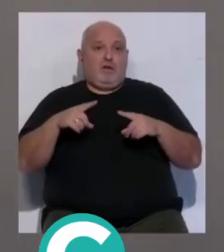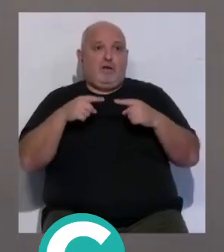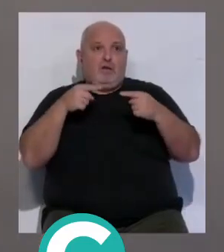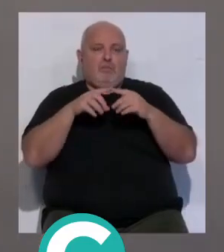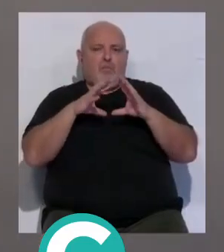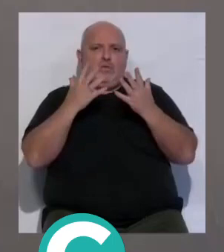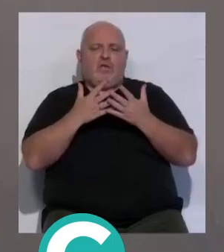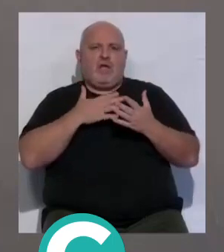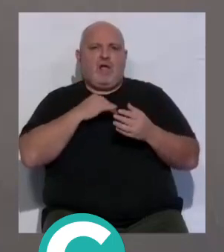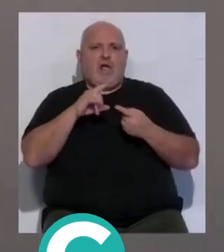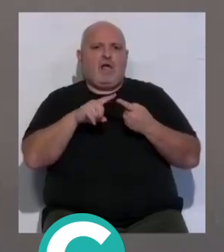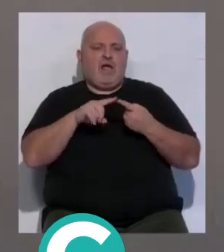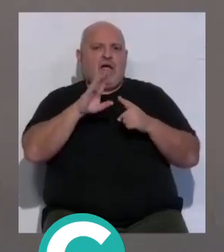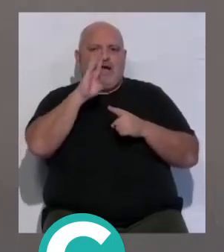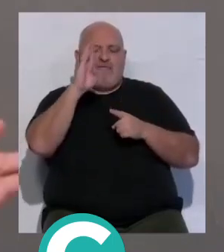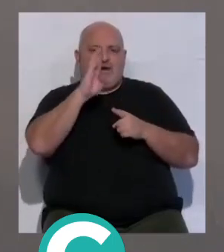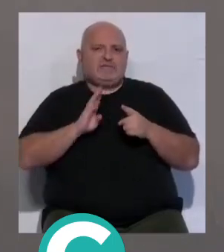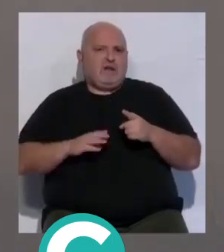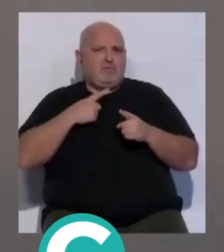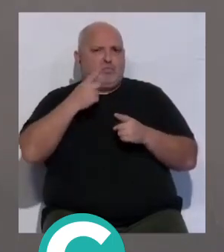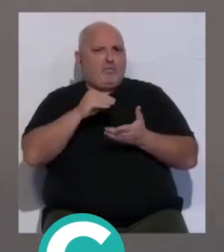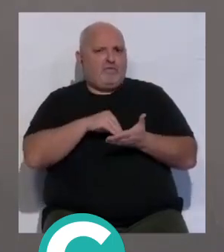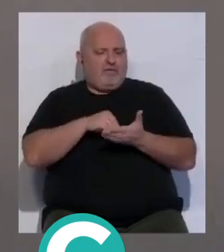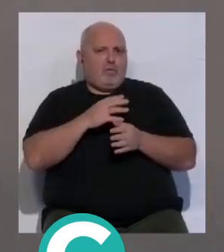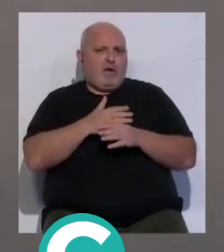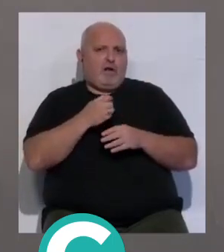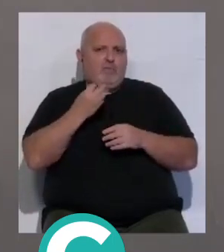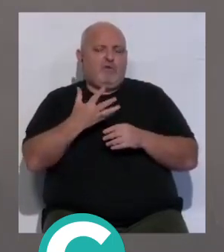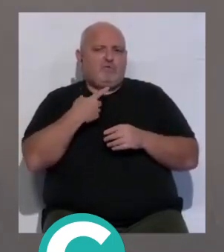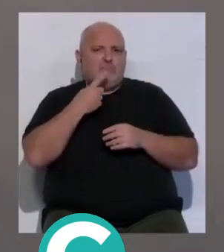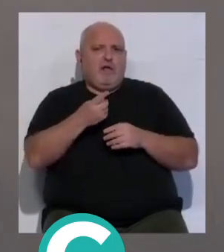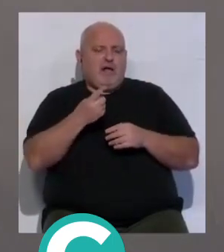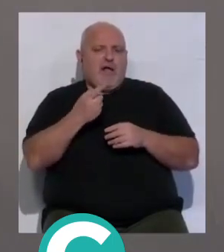yo tengo favorito a Brasil y lo he dicho aquí un montón de ocasiones no en este caso por esa